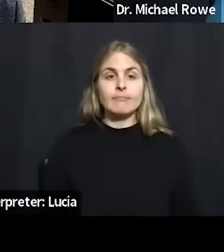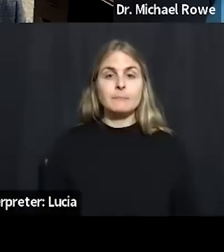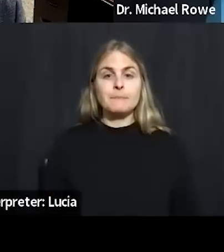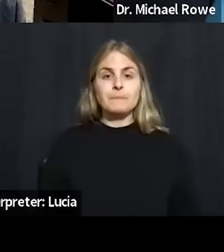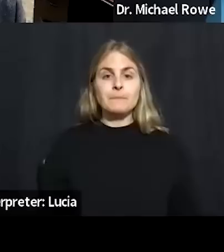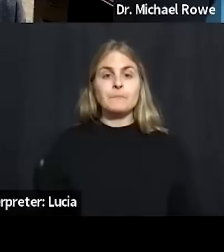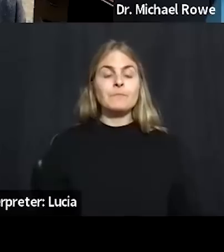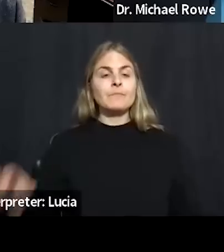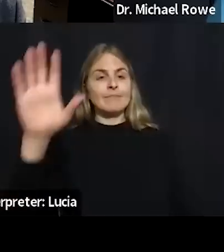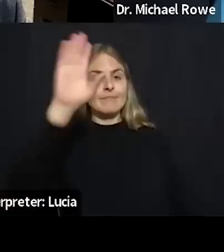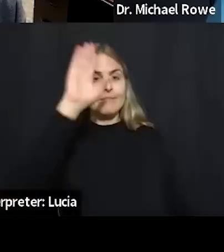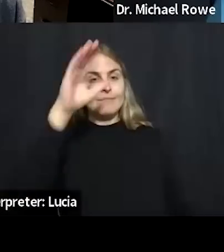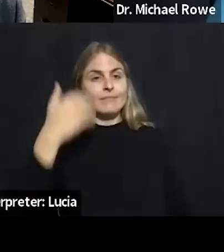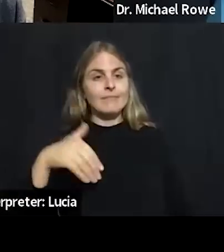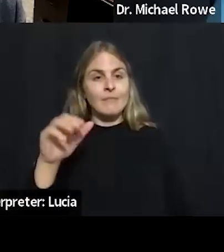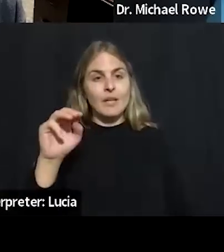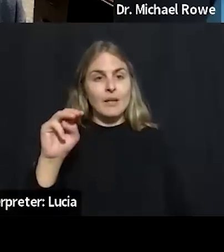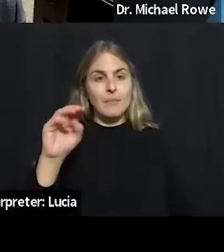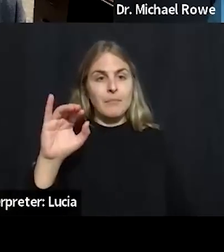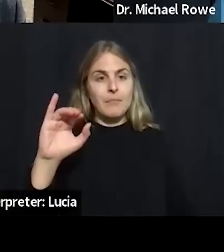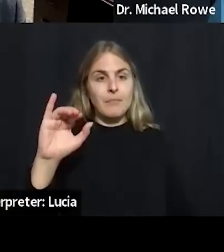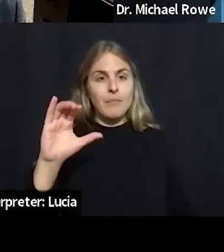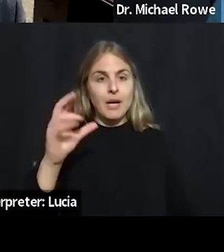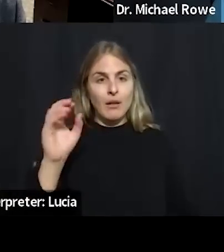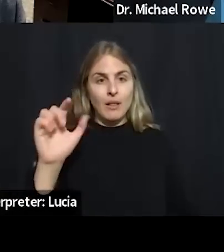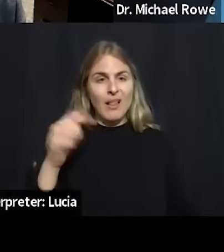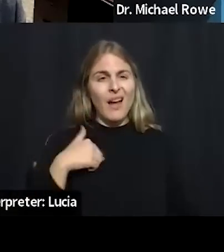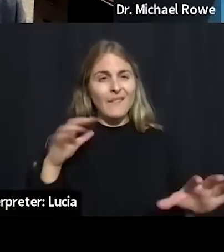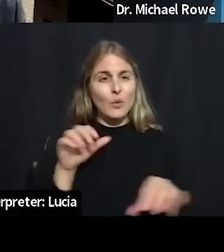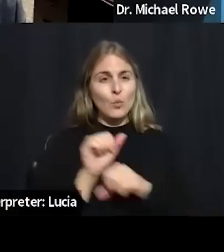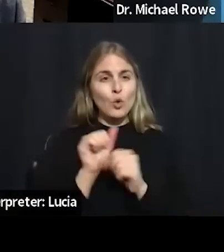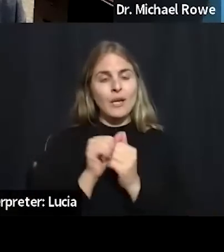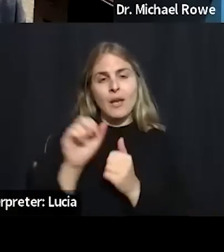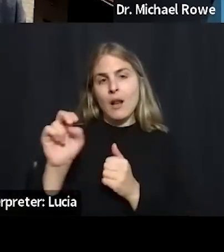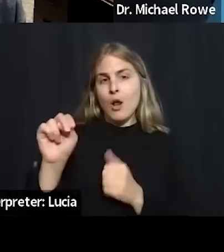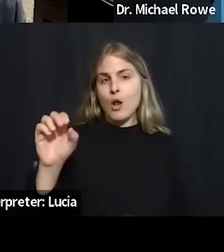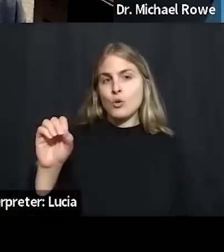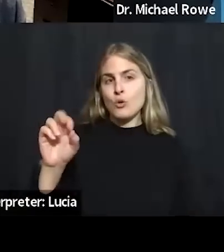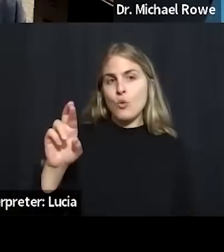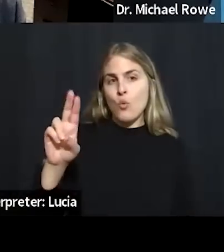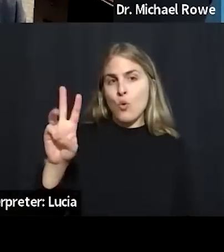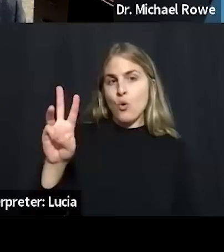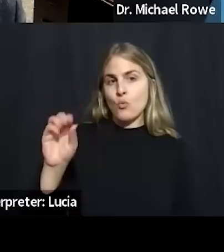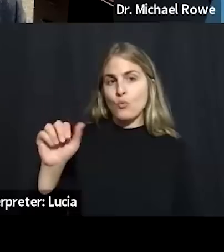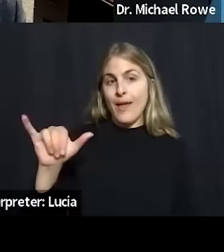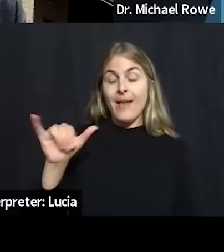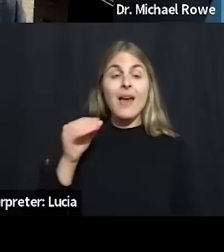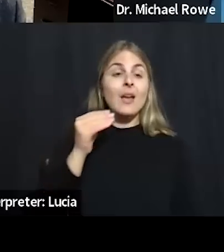Soy Michael. Podría decir que he hecho un poco de trabajo en Noruega y el trabajo de alcance a personas sin hogar allí